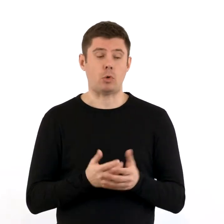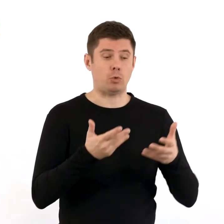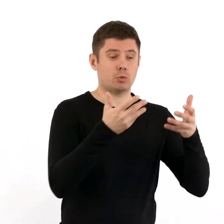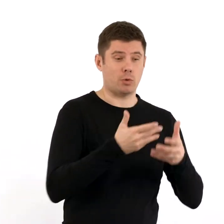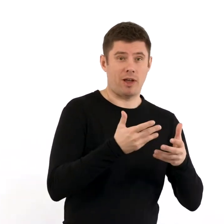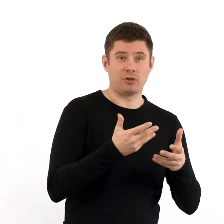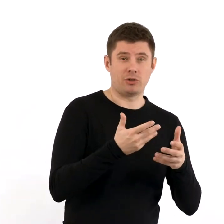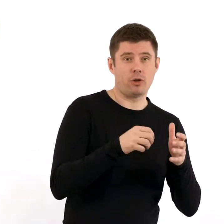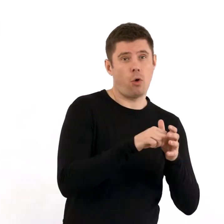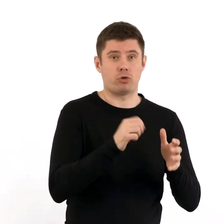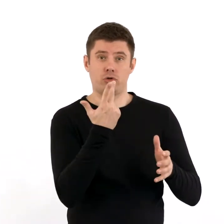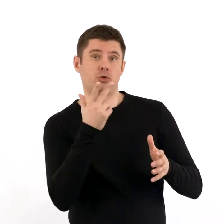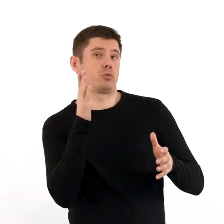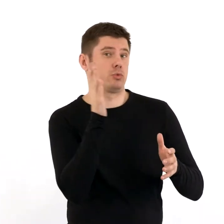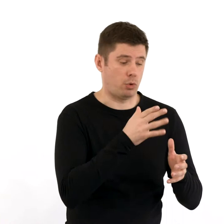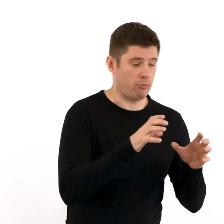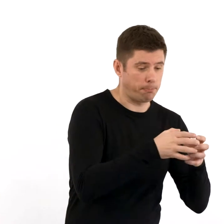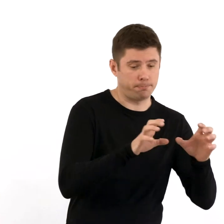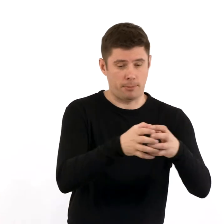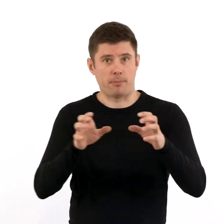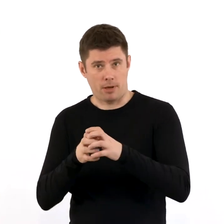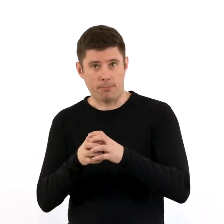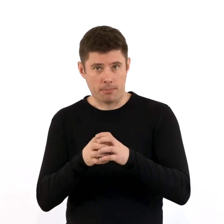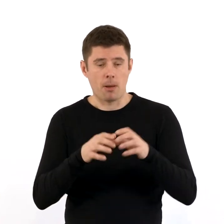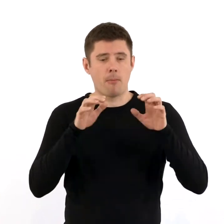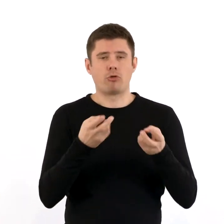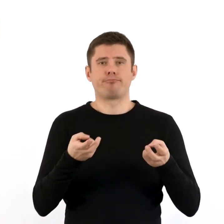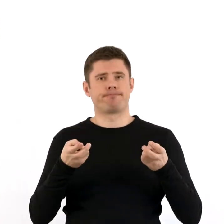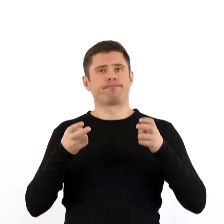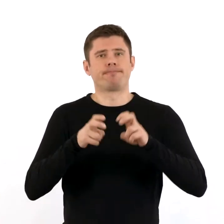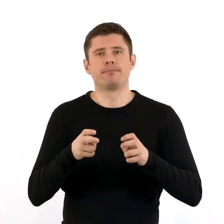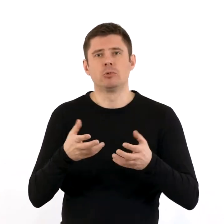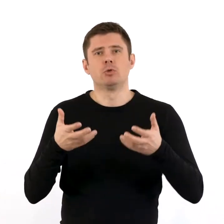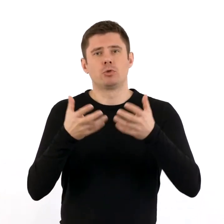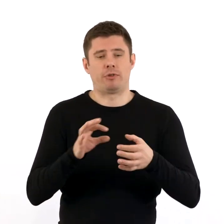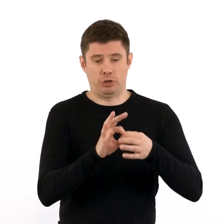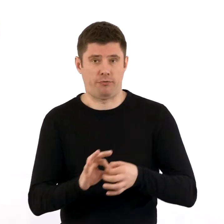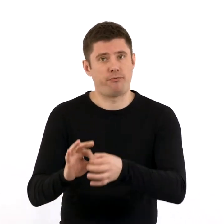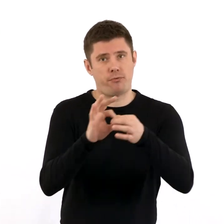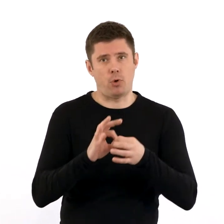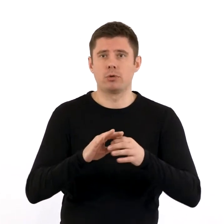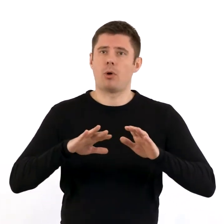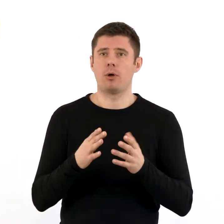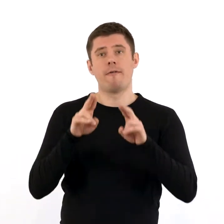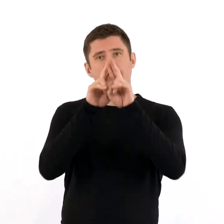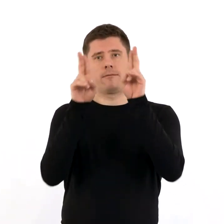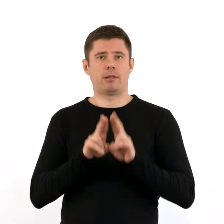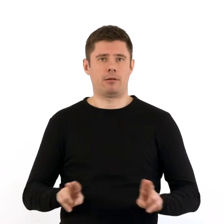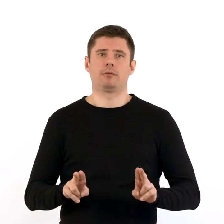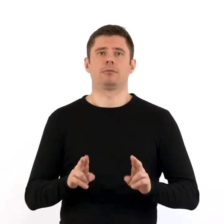Co najmniej 3 stowarzyszenia mogą założyć związek stowarzyszeń – federację.